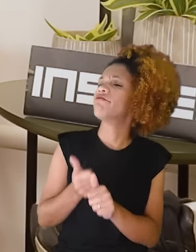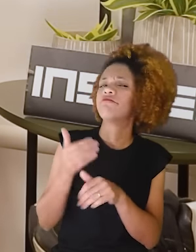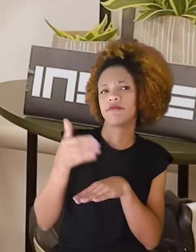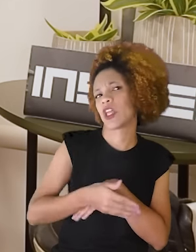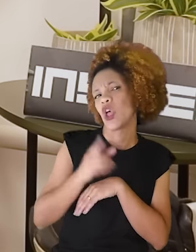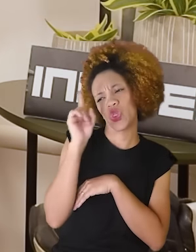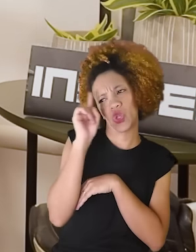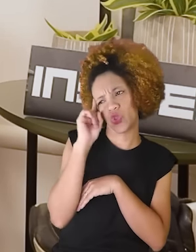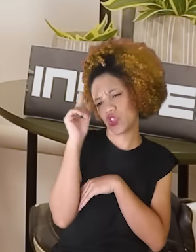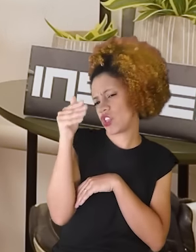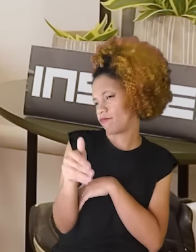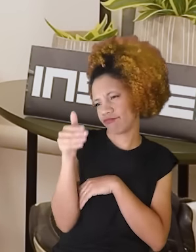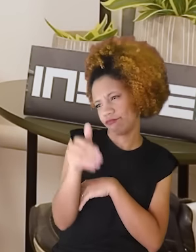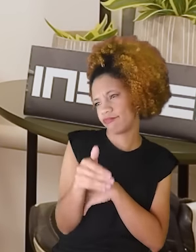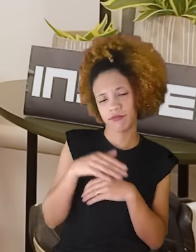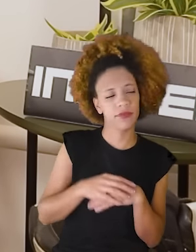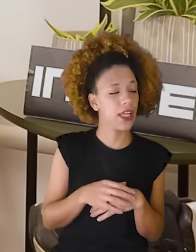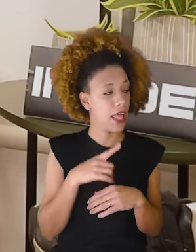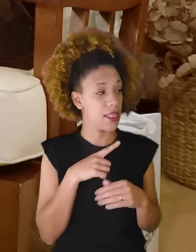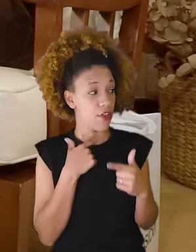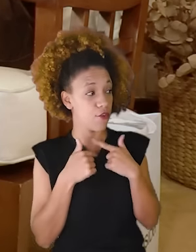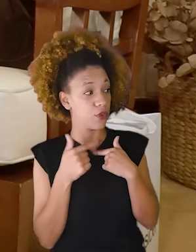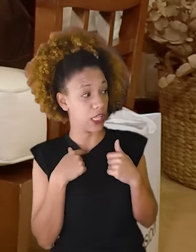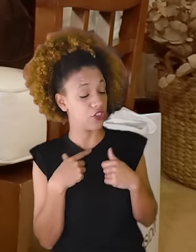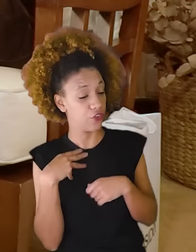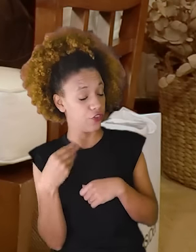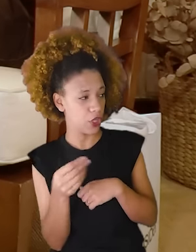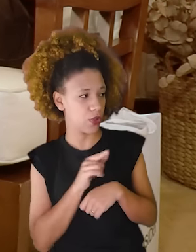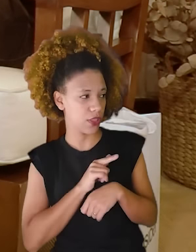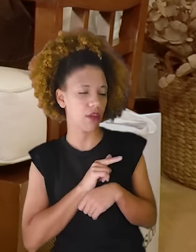amoço lá too dia né então a gente tá sempre junto e tu tem vontade de ter filho essas paradas assim